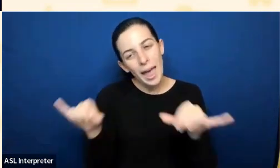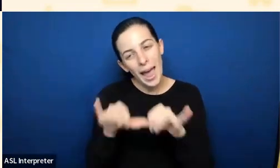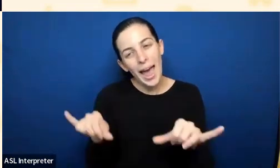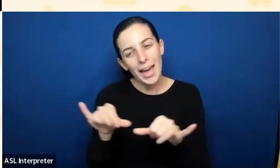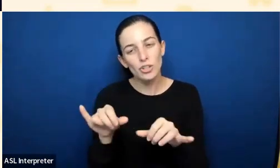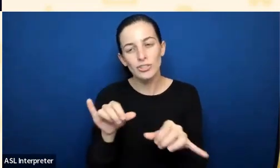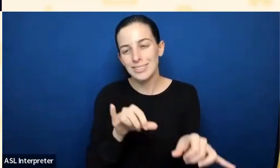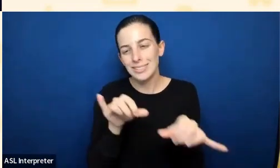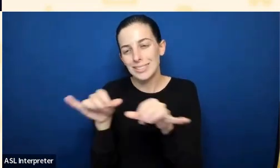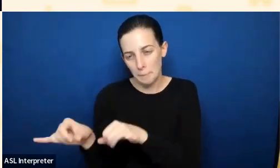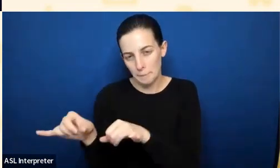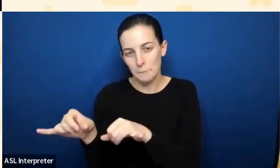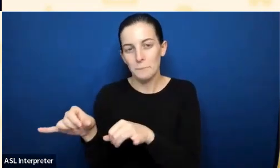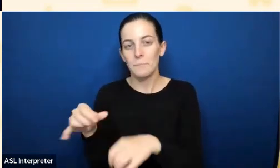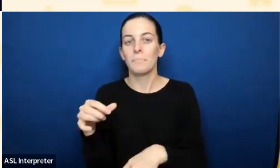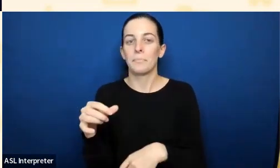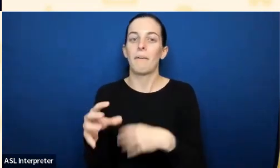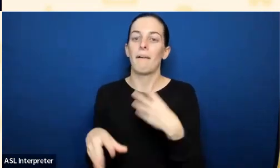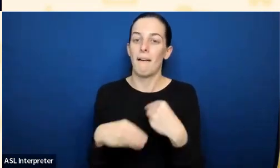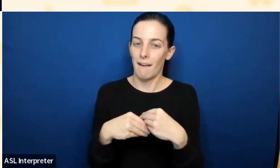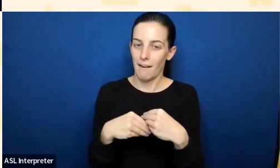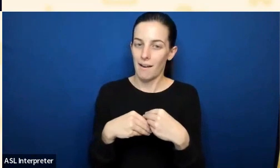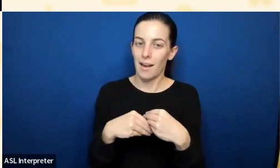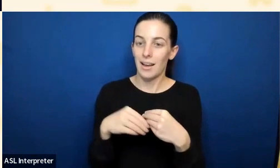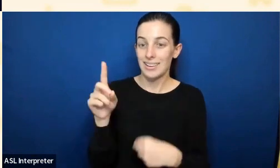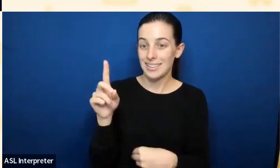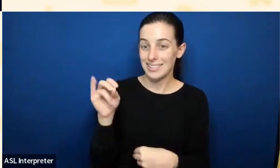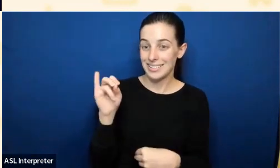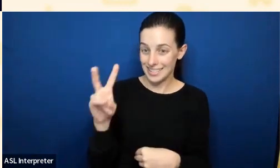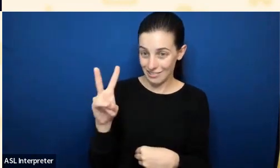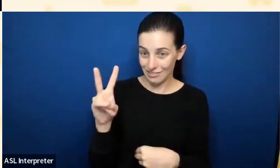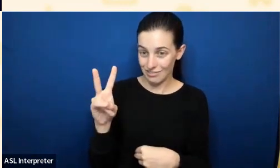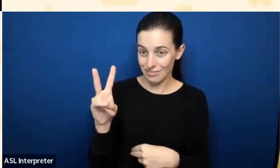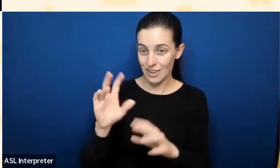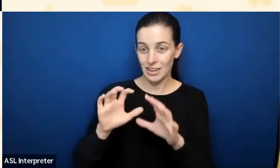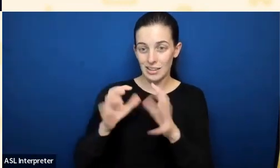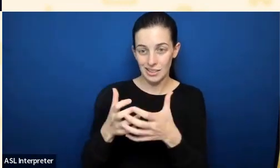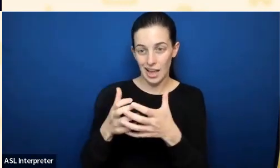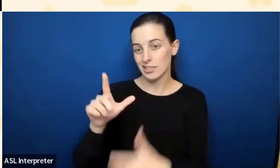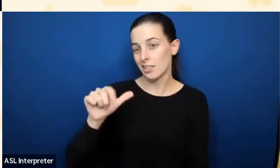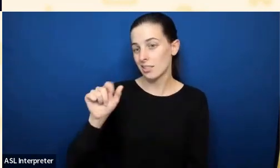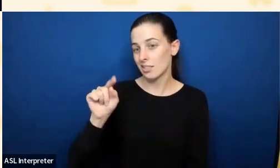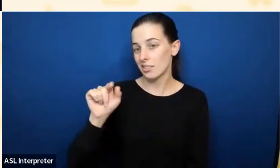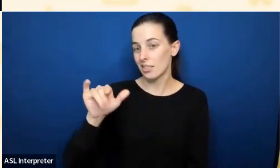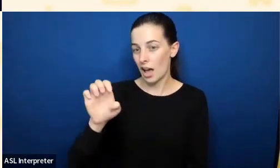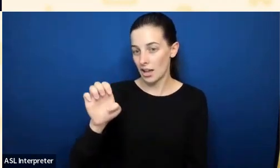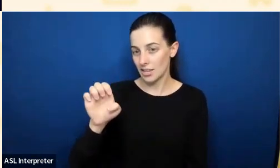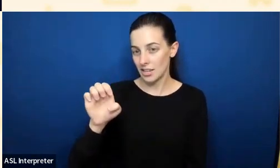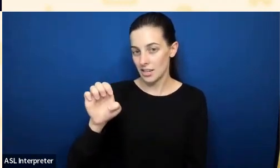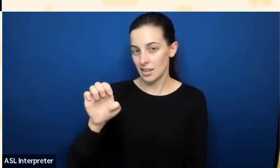Agregué una clase div, envoltorio Lottie, para contener mi elemento Lottie.